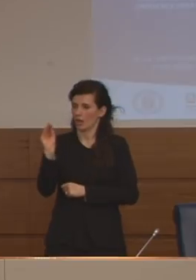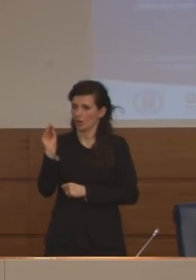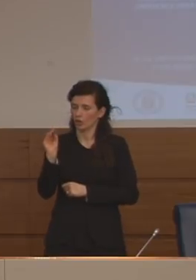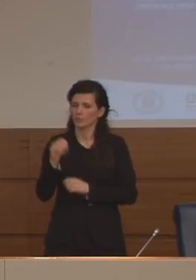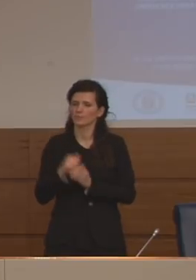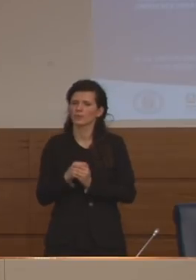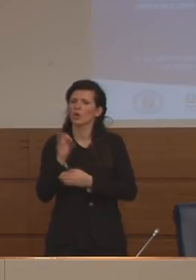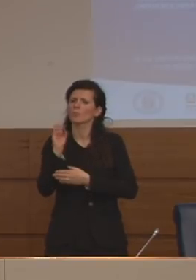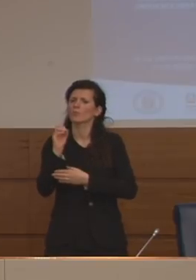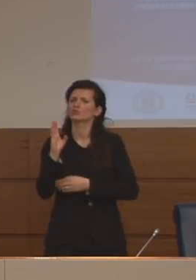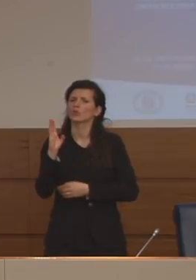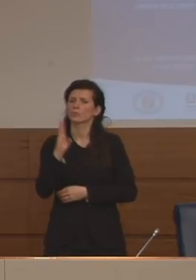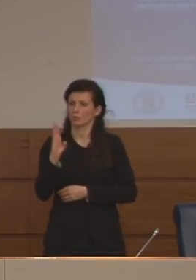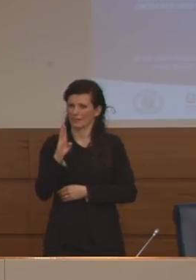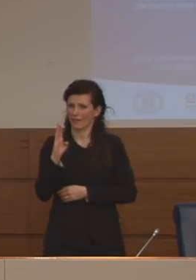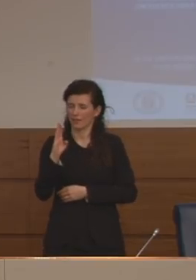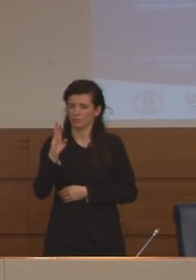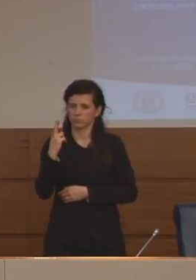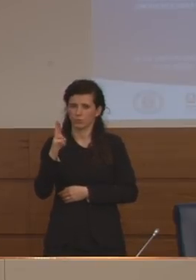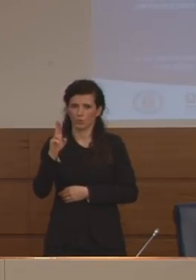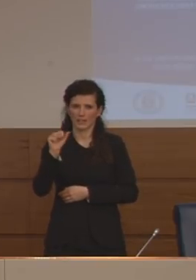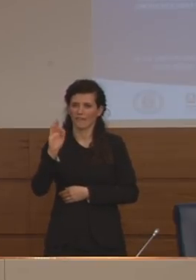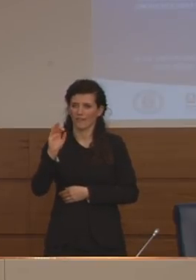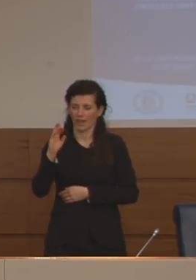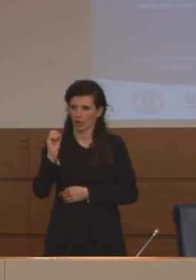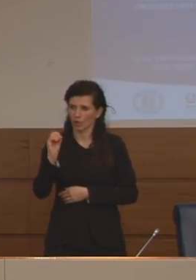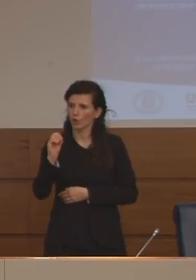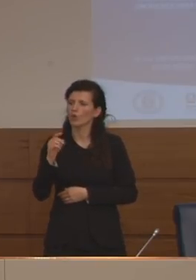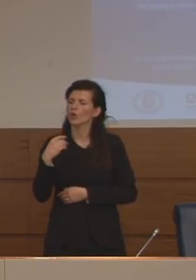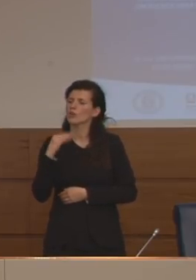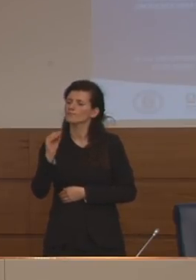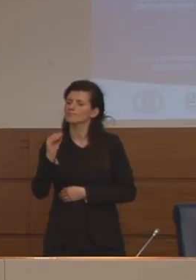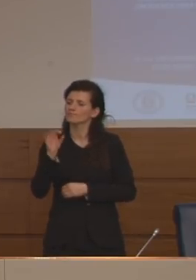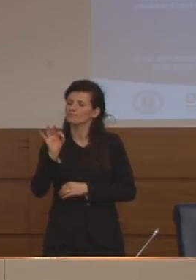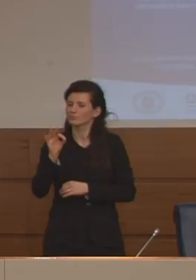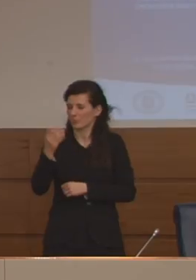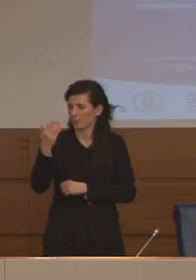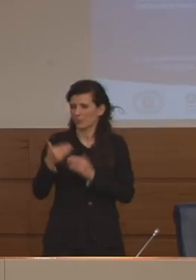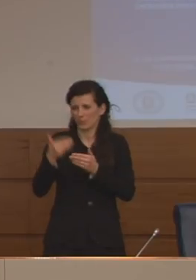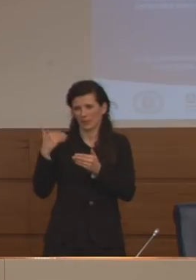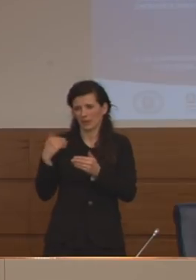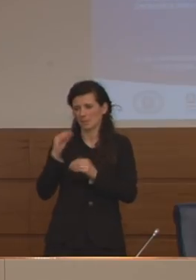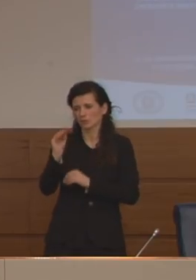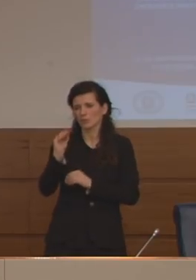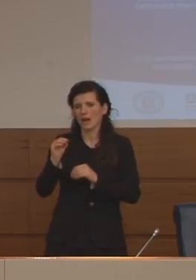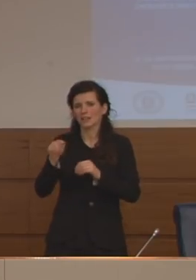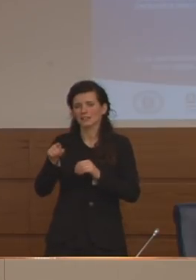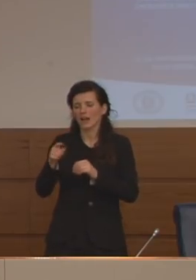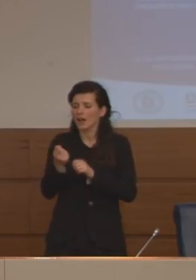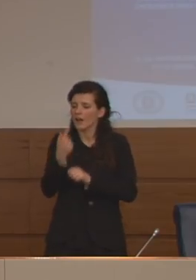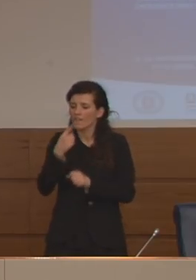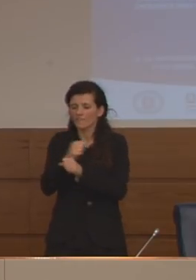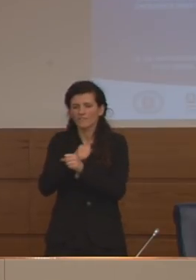visto che prima abbiamo parlato dei test sul versante dei farmaci, se tra i vari farmaci testati, in queste settimane abbiamo sentito tutti di